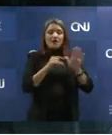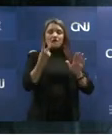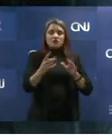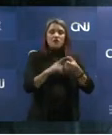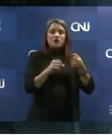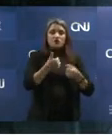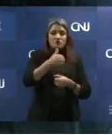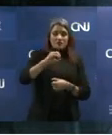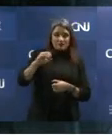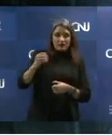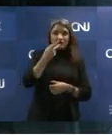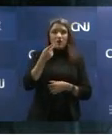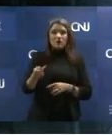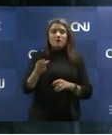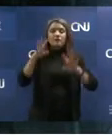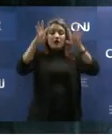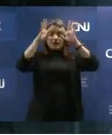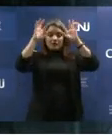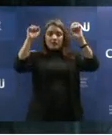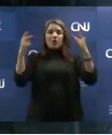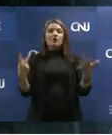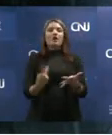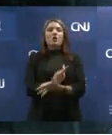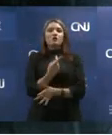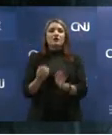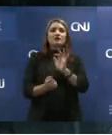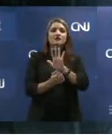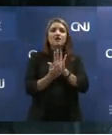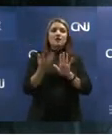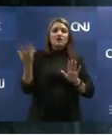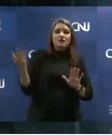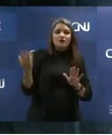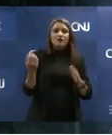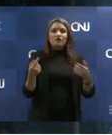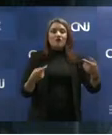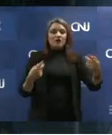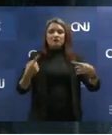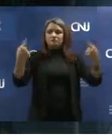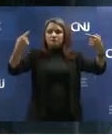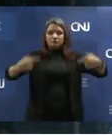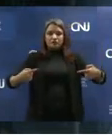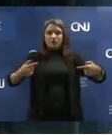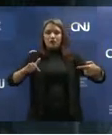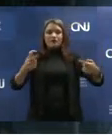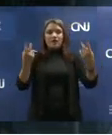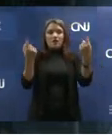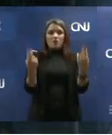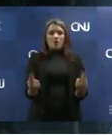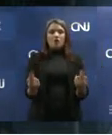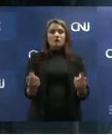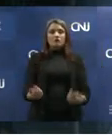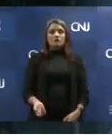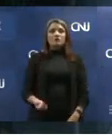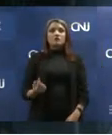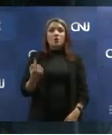o número de vagas destinadas ao quinto constitucional. Uma delas será alternada e sucessivamente preenchida